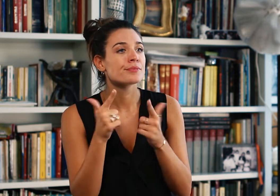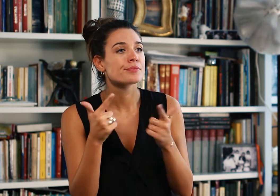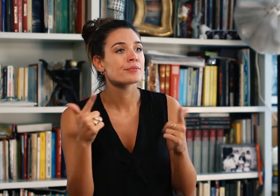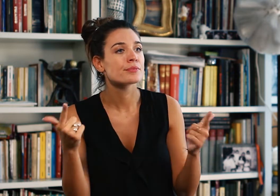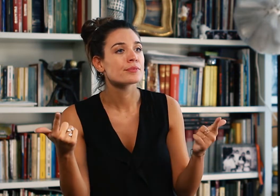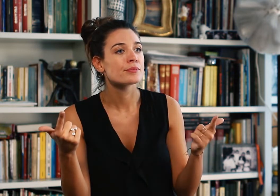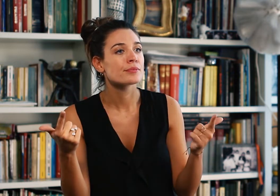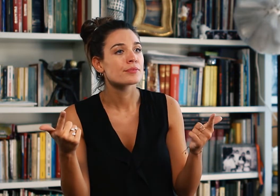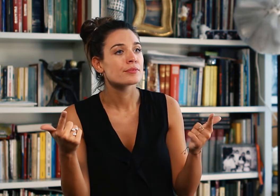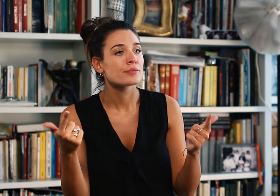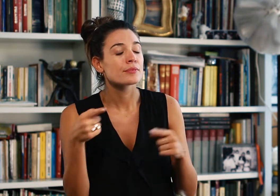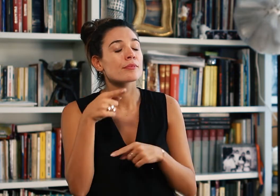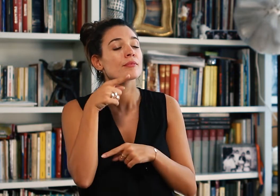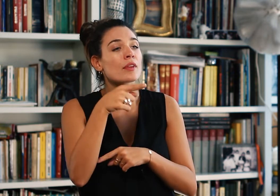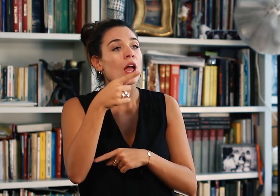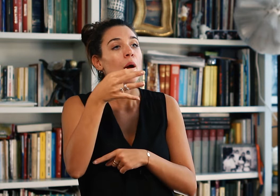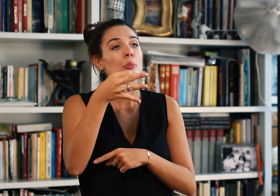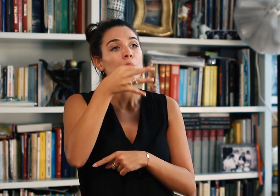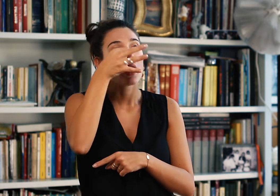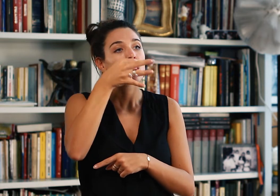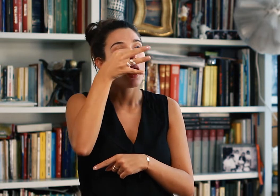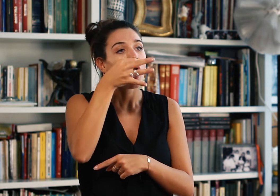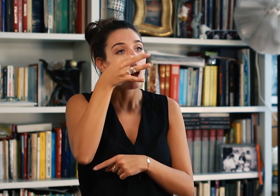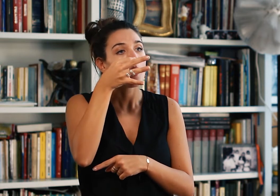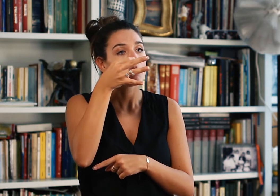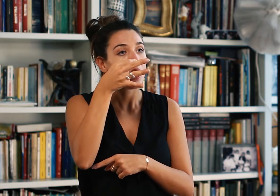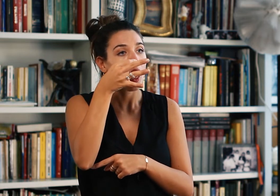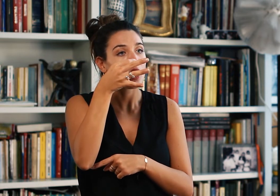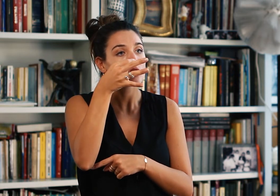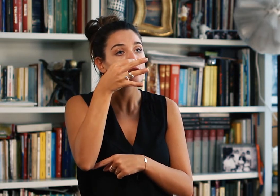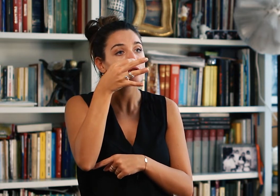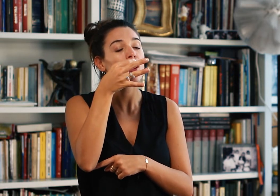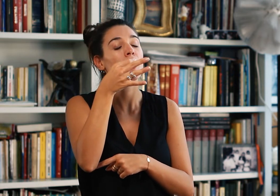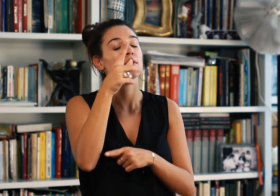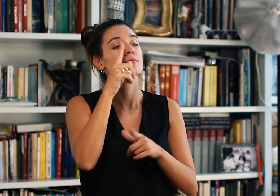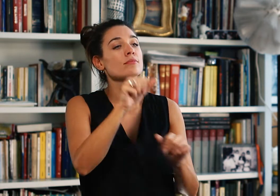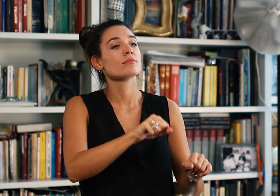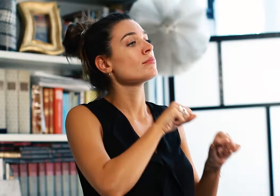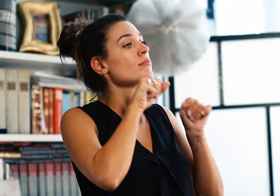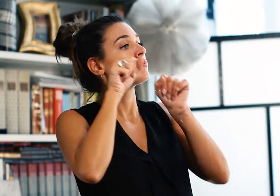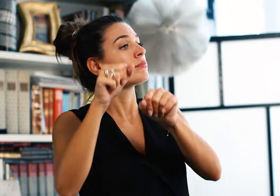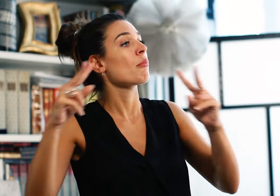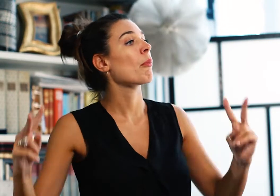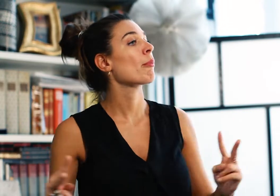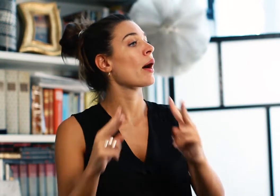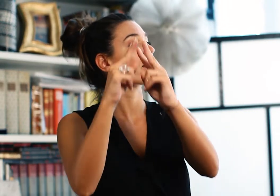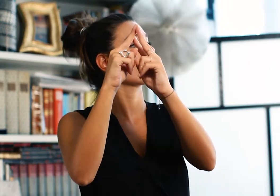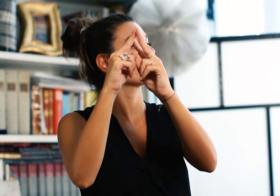Riuscì a sapere che si era trasferita a Parigi, dove era diventata la mantenuta